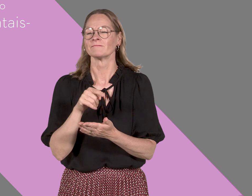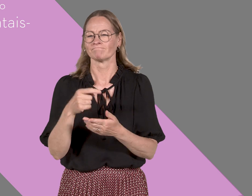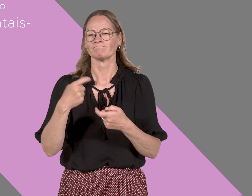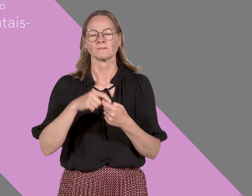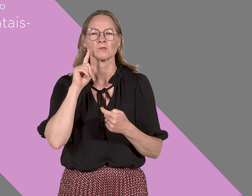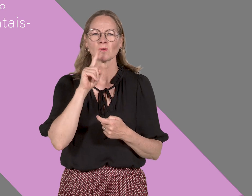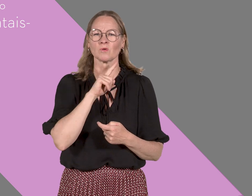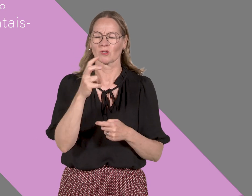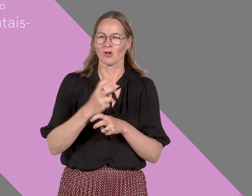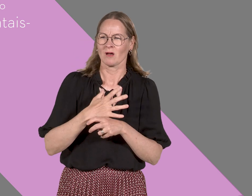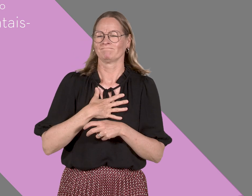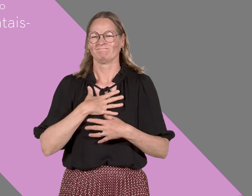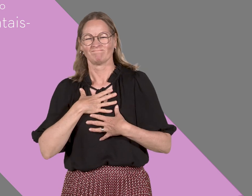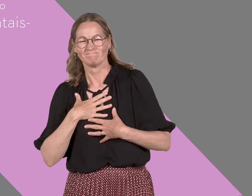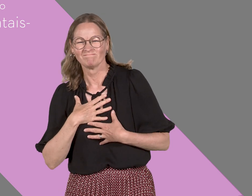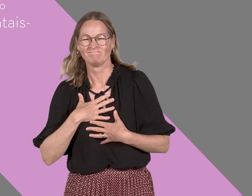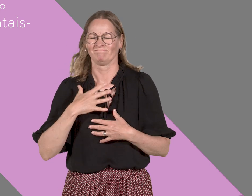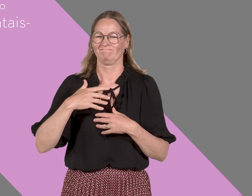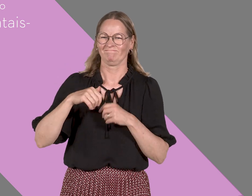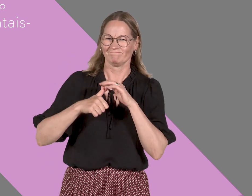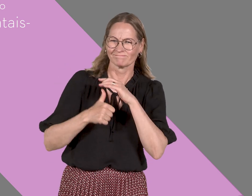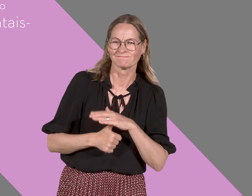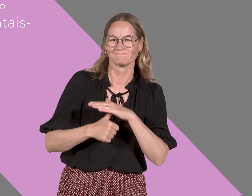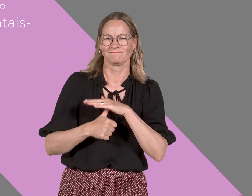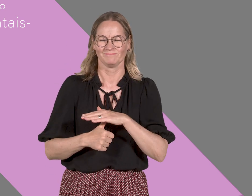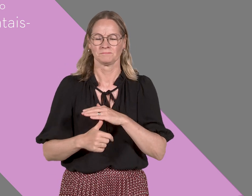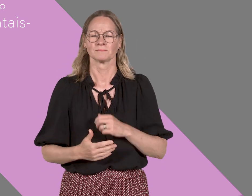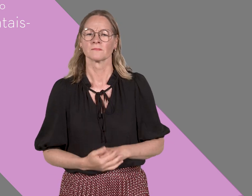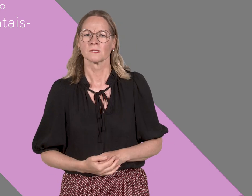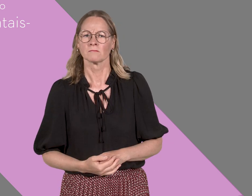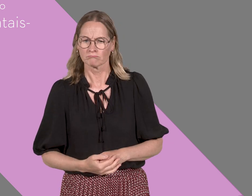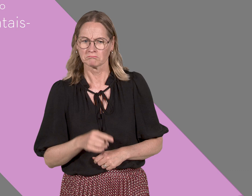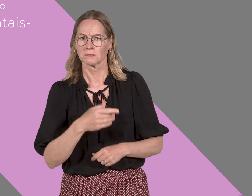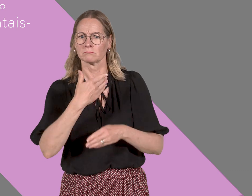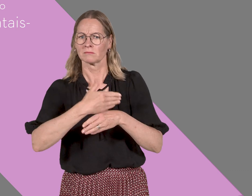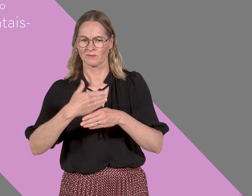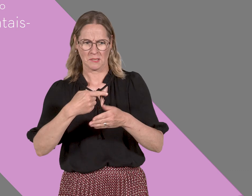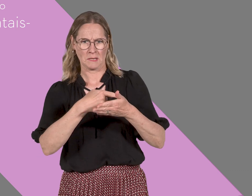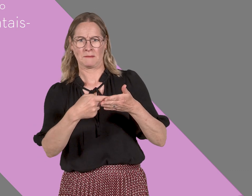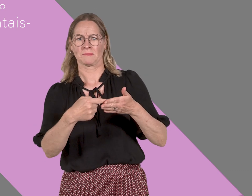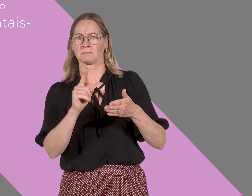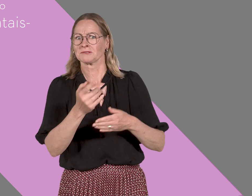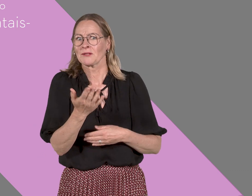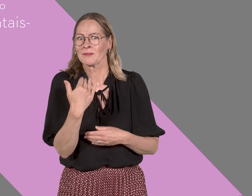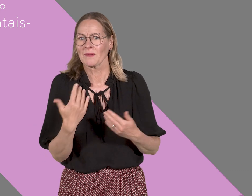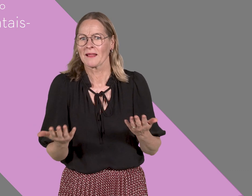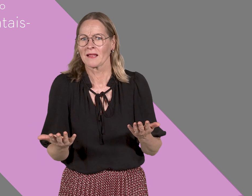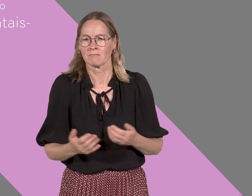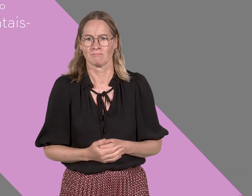kuurojen kokemiin vääryyksiin. Vaan mistä näytelmän nimi oikein tulee?